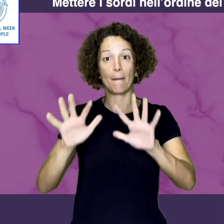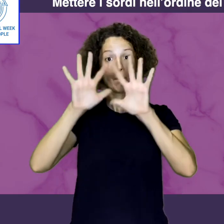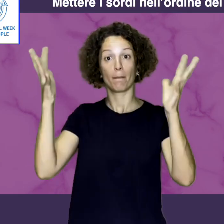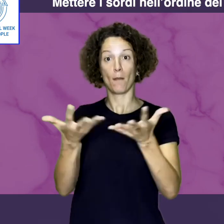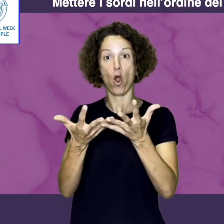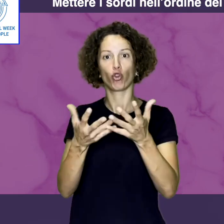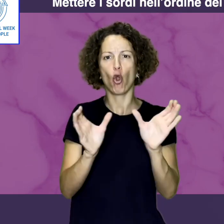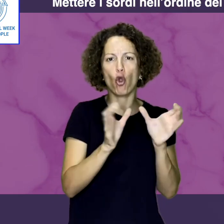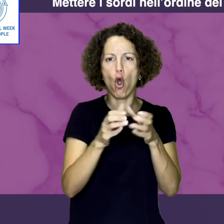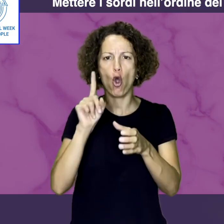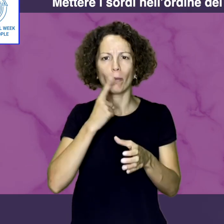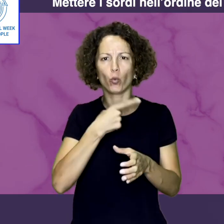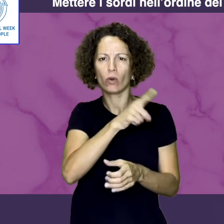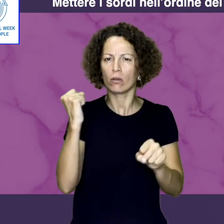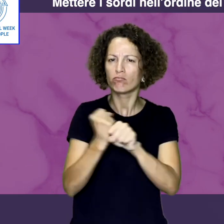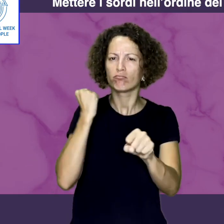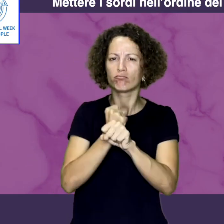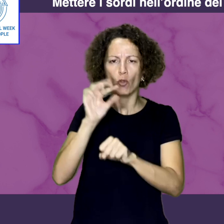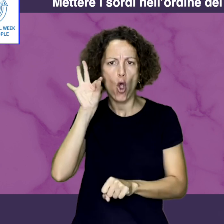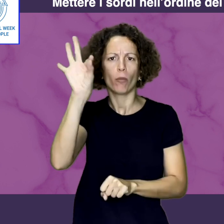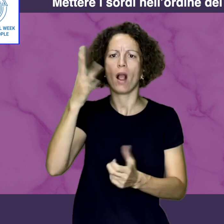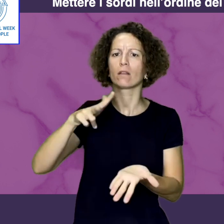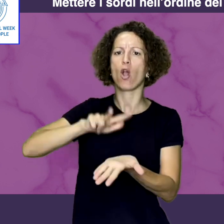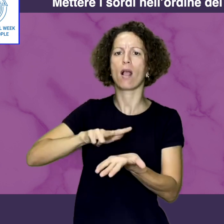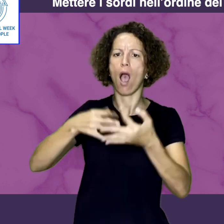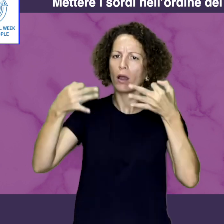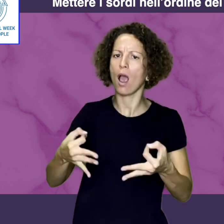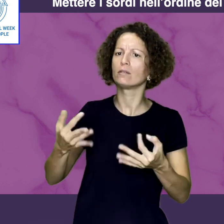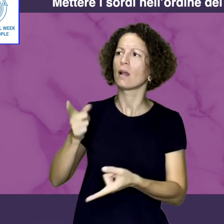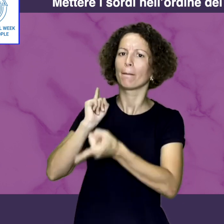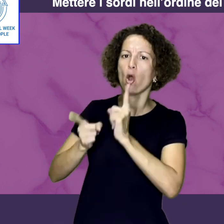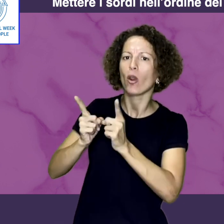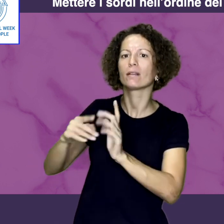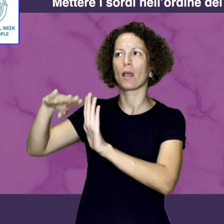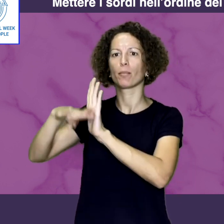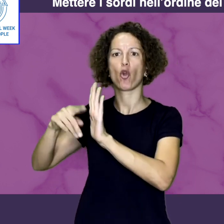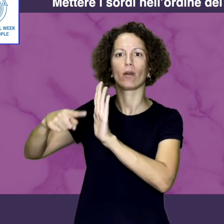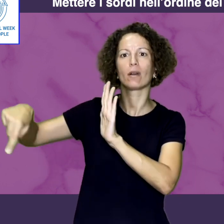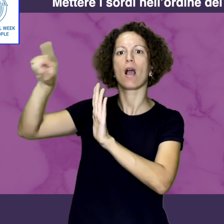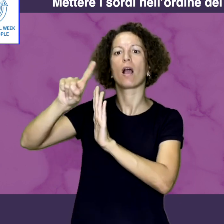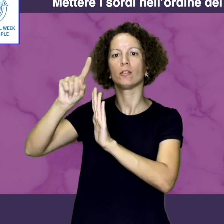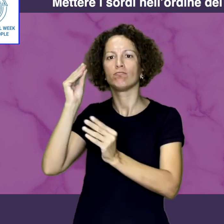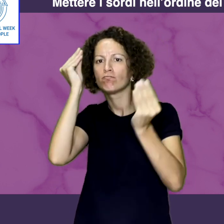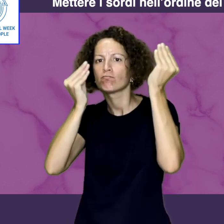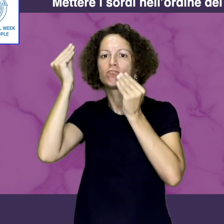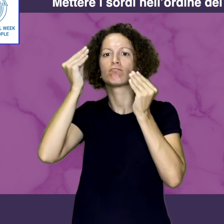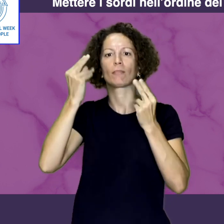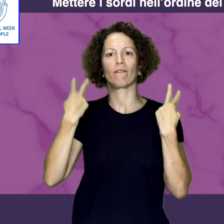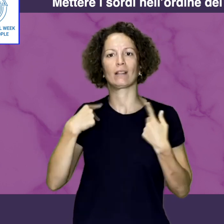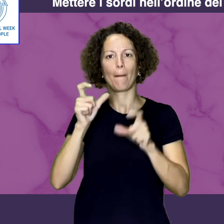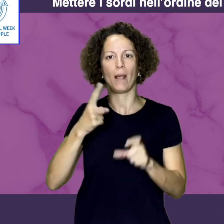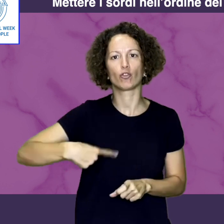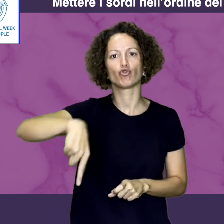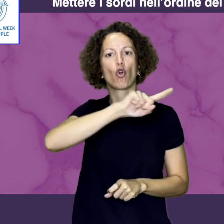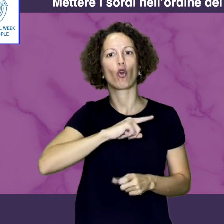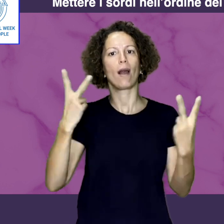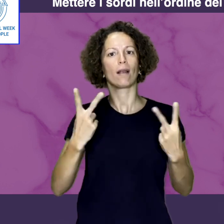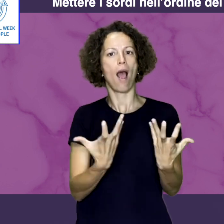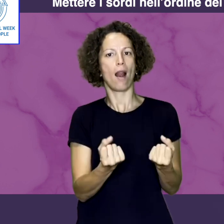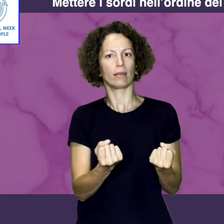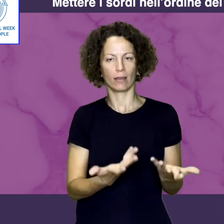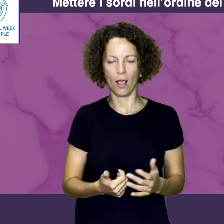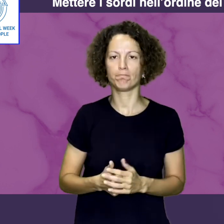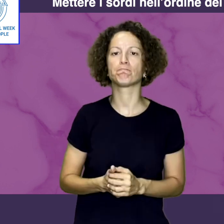Le comunità sorde in tutto il mondo lavorano per garantire che le politiche e i programmi riflettano le realtà vissute dalle persone sorde.